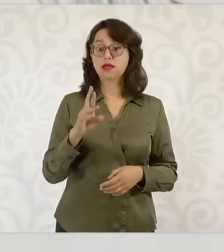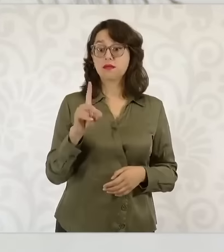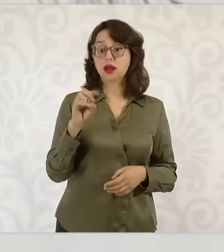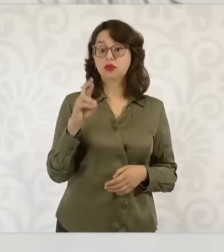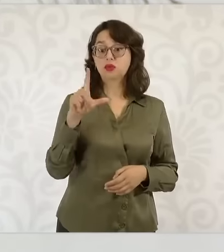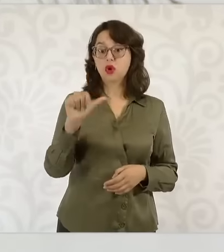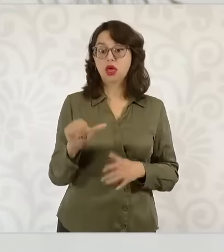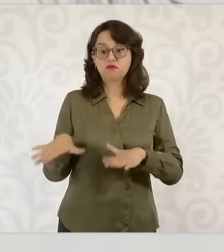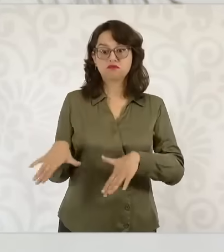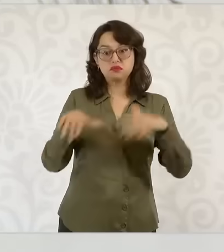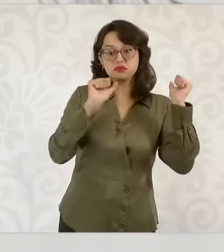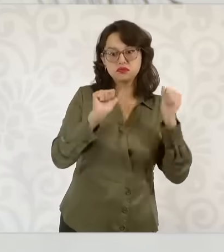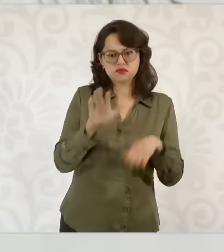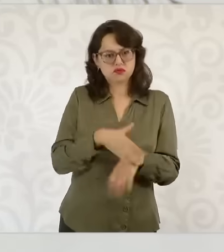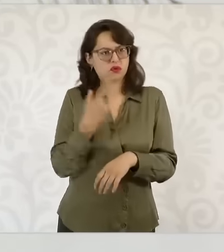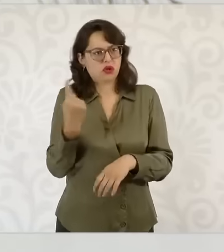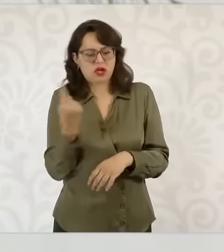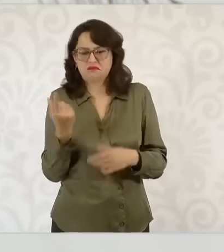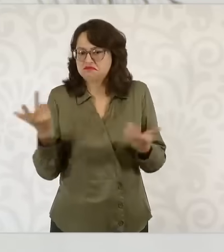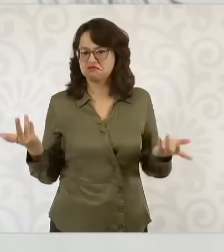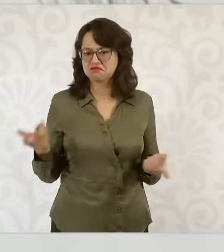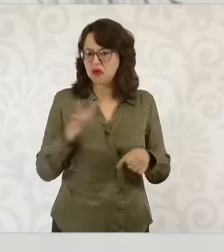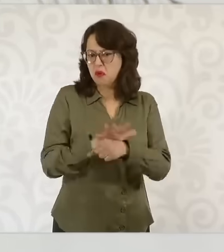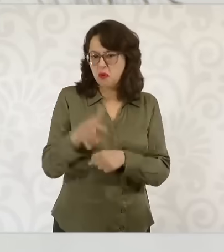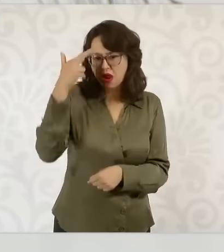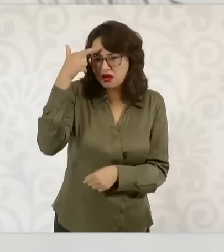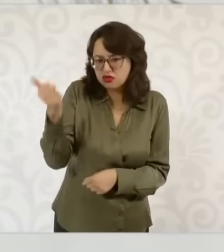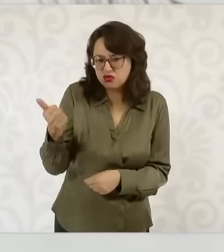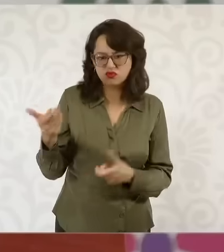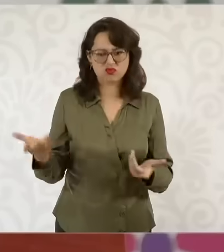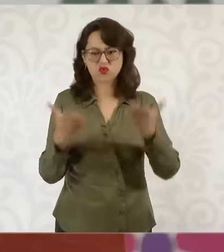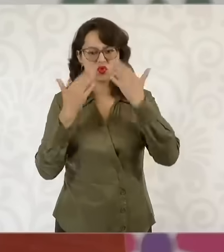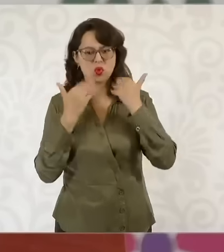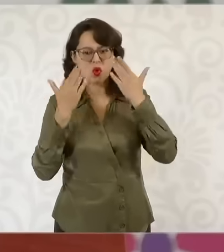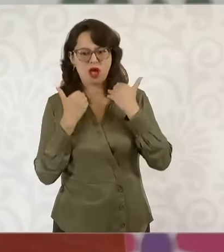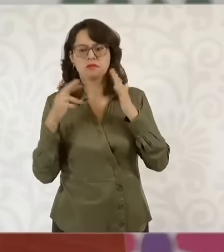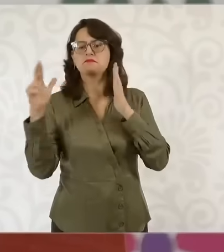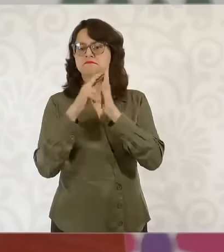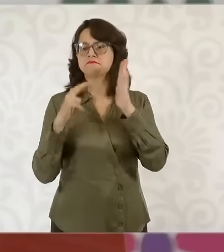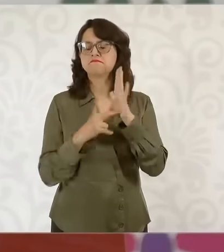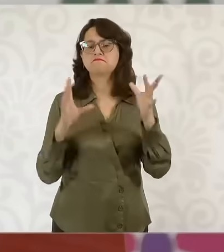tendría por qué, porque en todo caso pues están muy claras cuáles son las reglas actuales para que